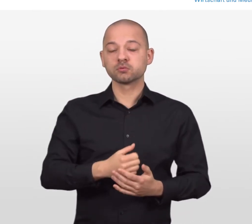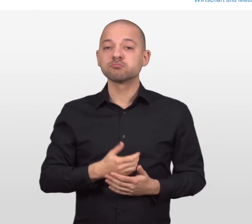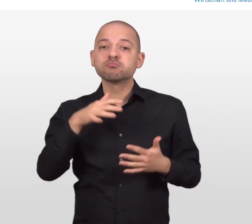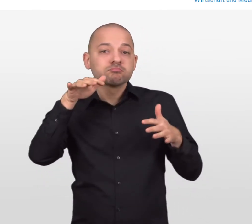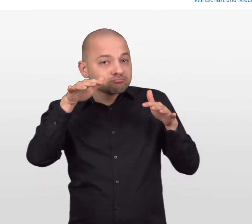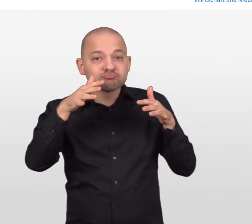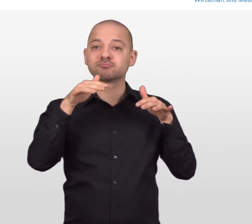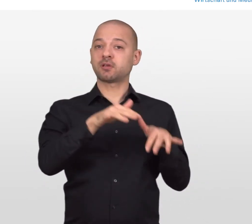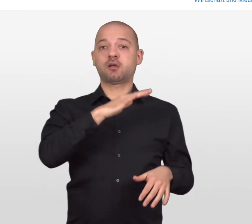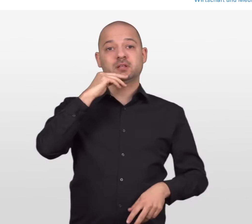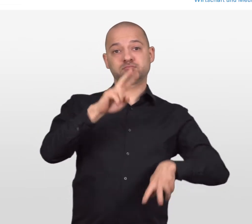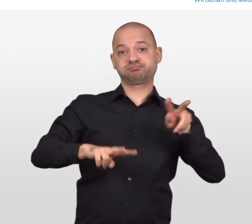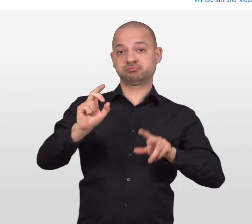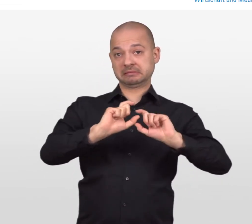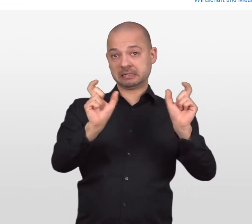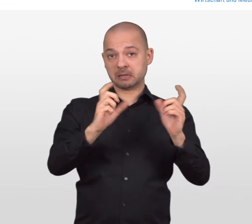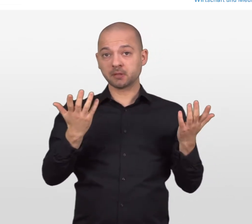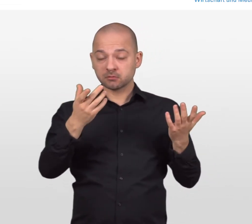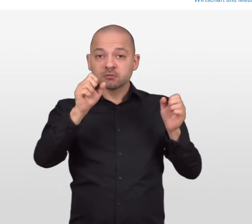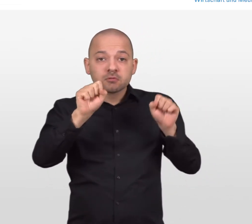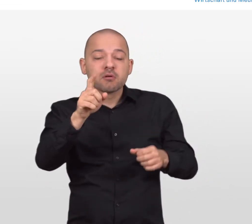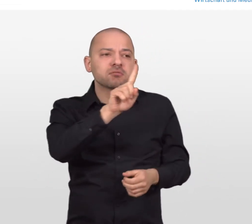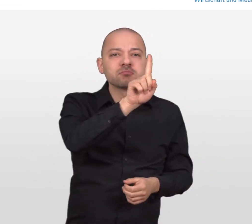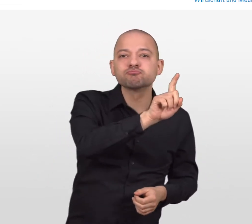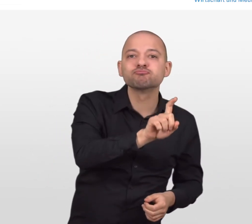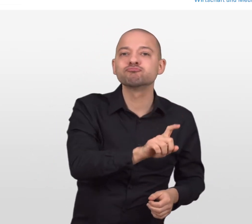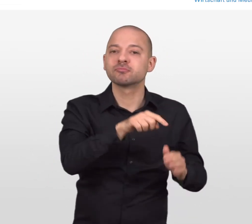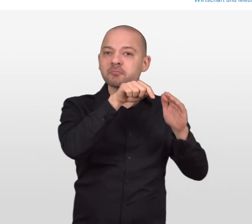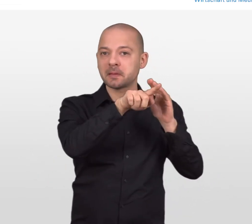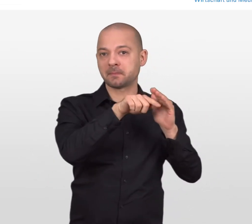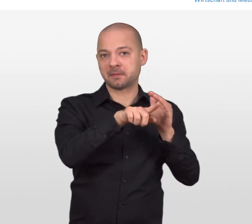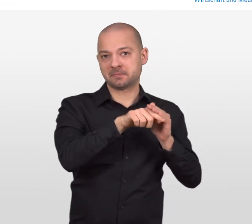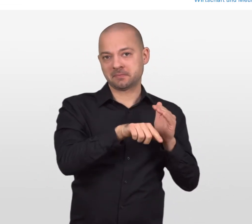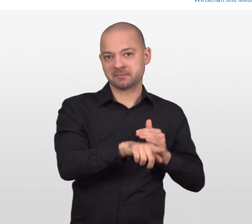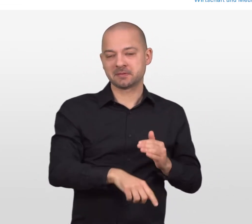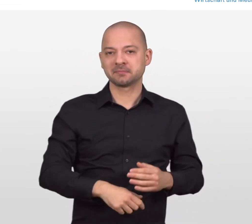mit der Sie durch die unterschiedlichen Themen surfen können.